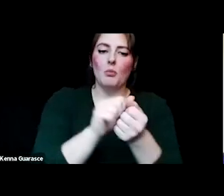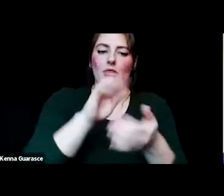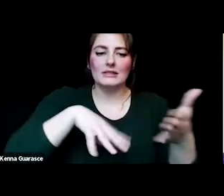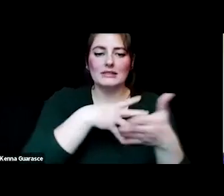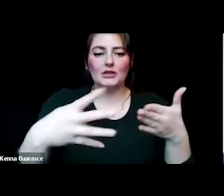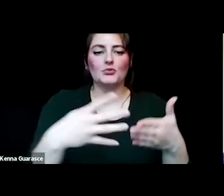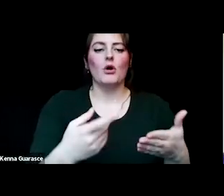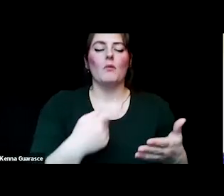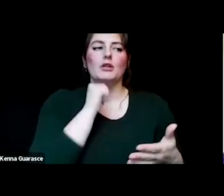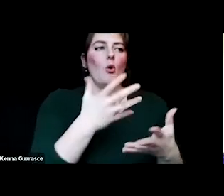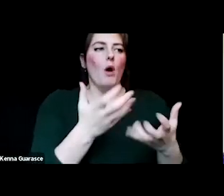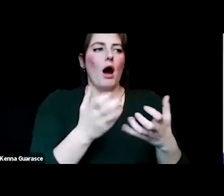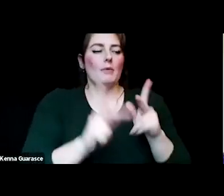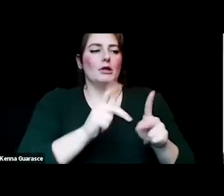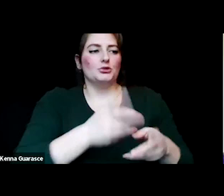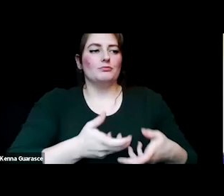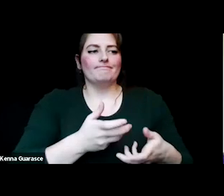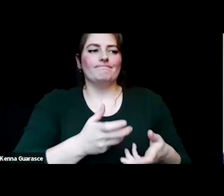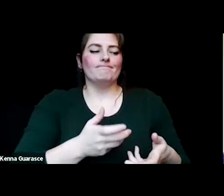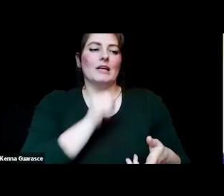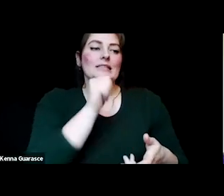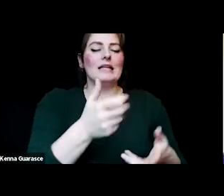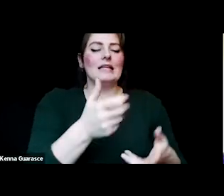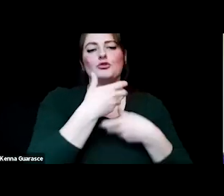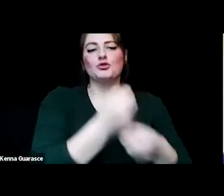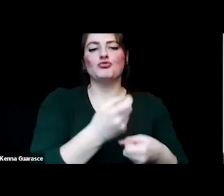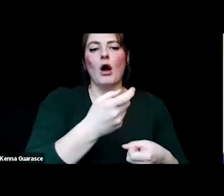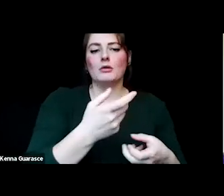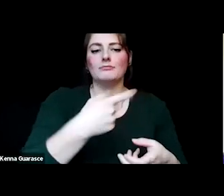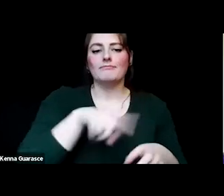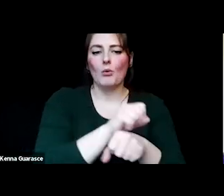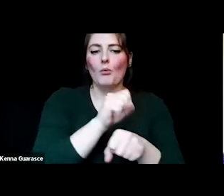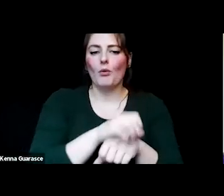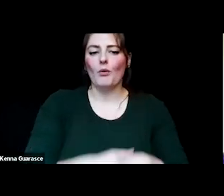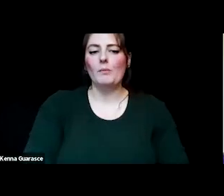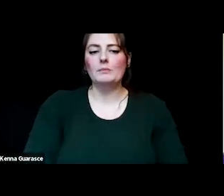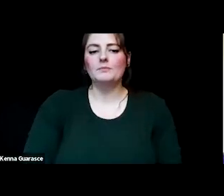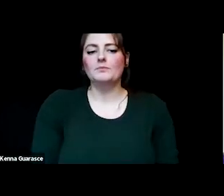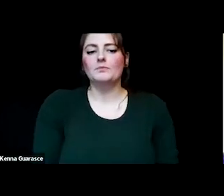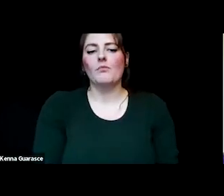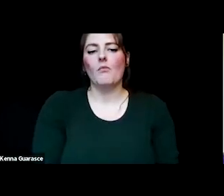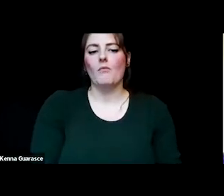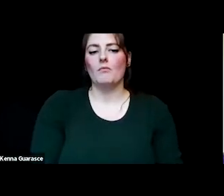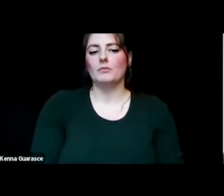y desconexión entre la comunidad y la salud pública. Cuando interactuamos con las comunidades